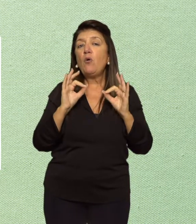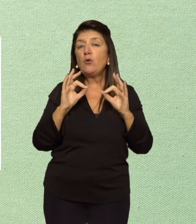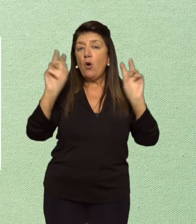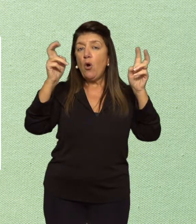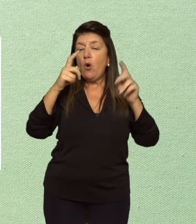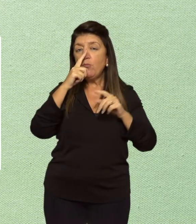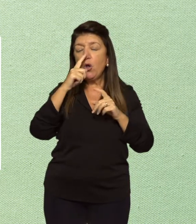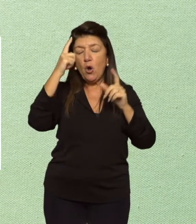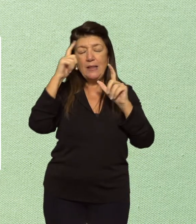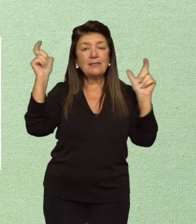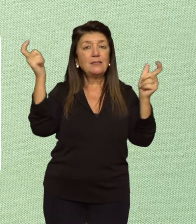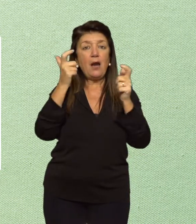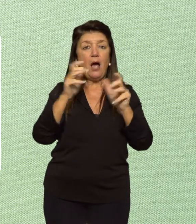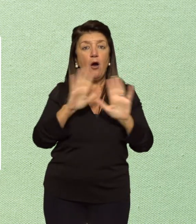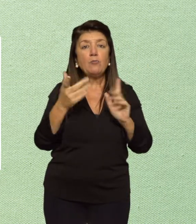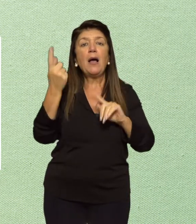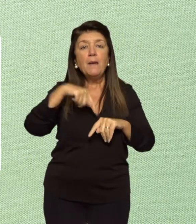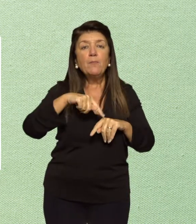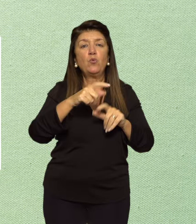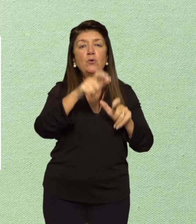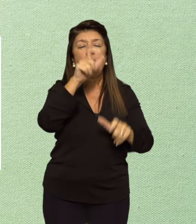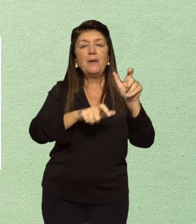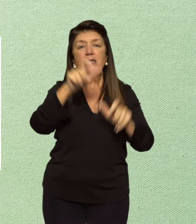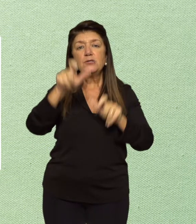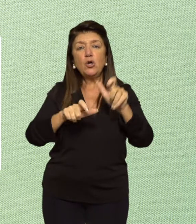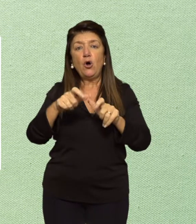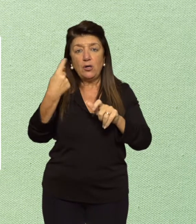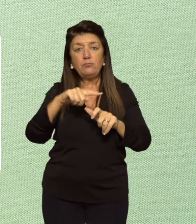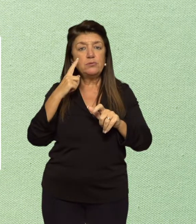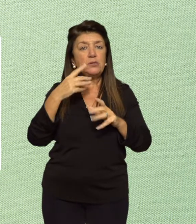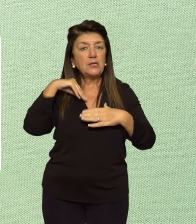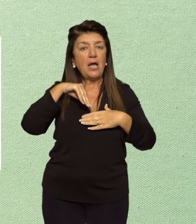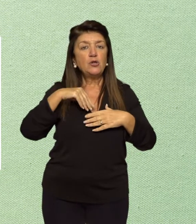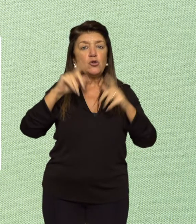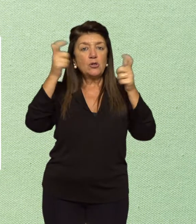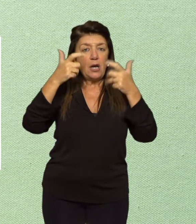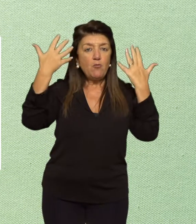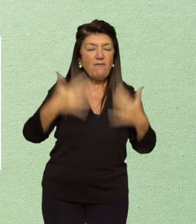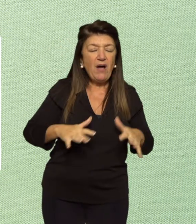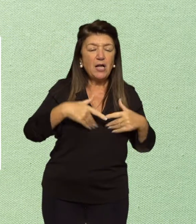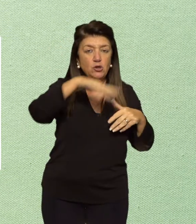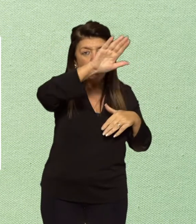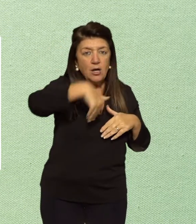statistica, la maggior parte delle persone che ne abbiamo accolto hanno una difficoltà intellettiva.